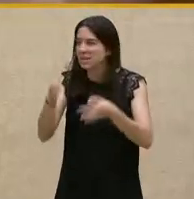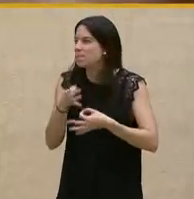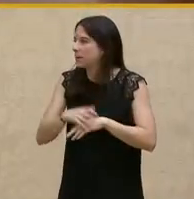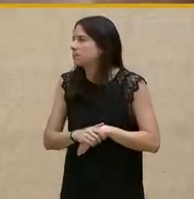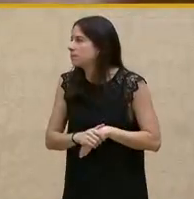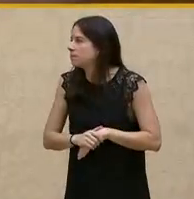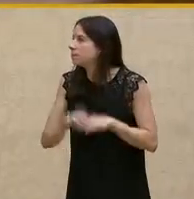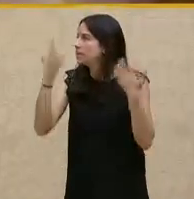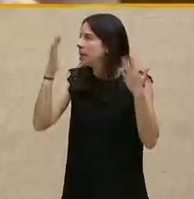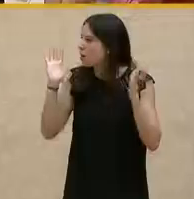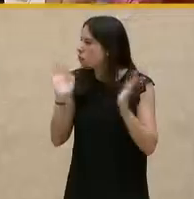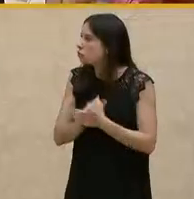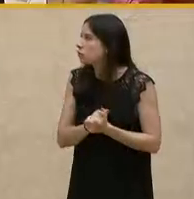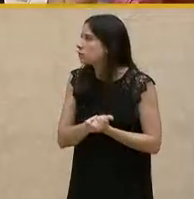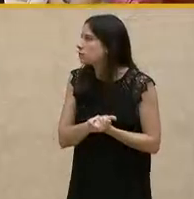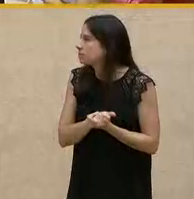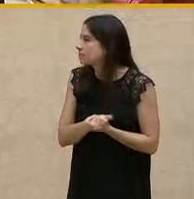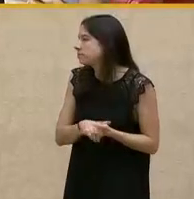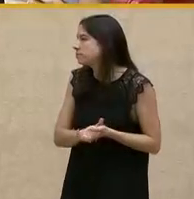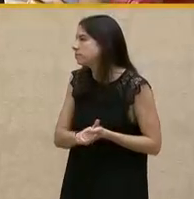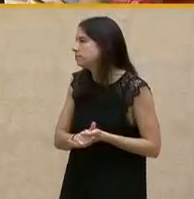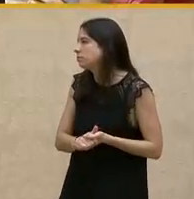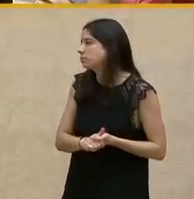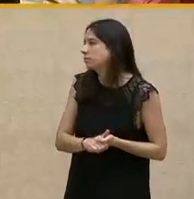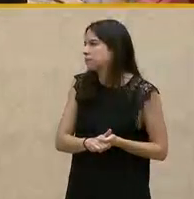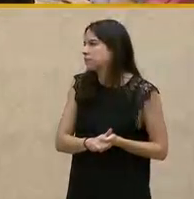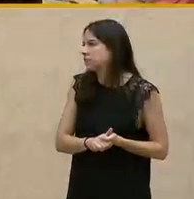(Aplausos) -Hemos acabado